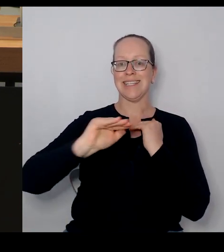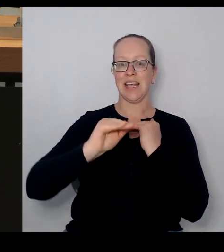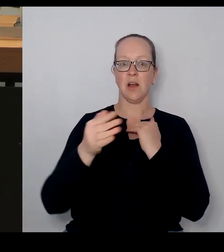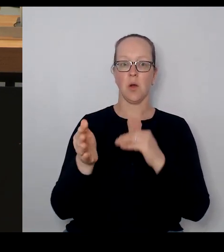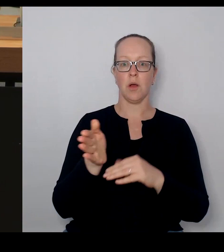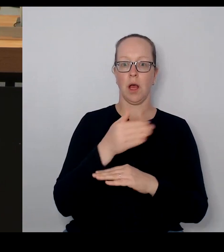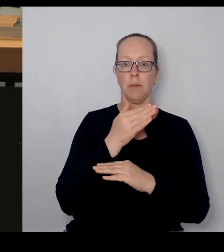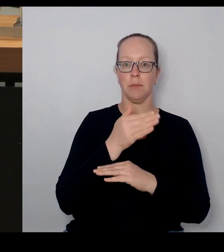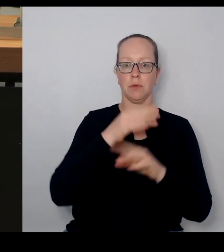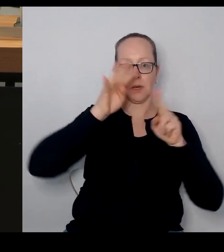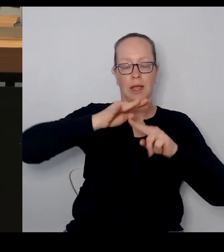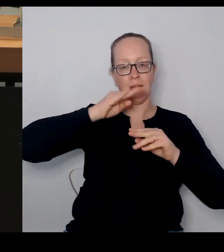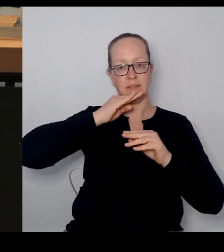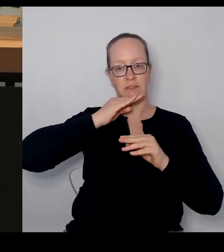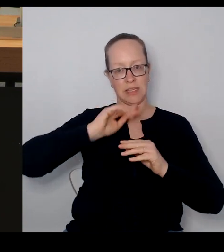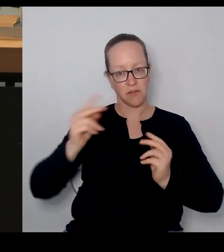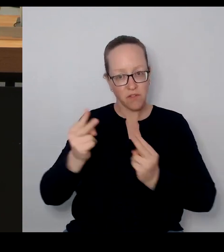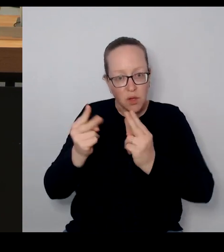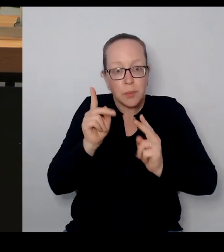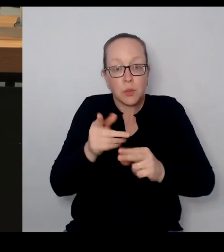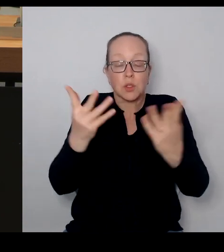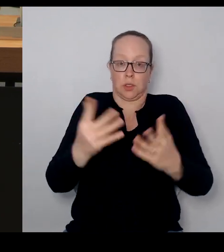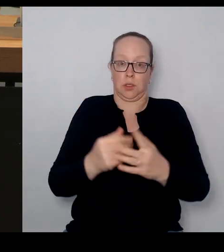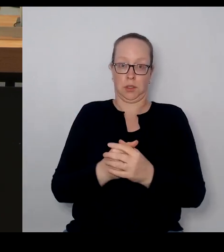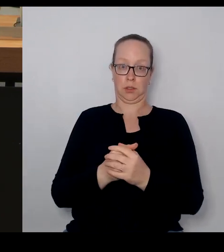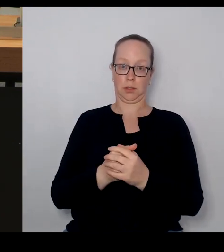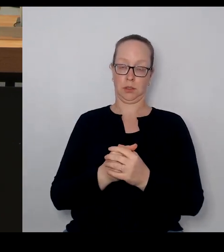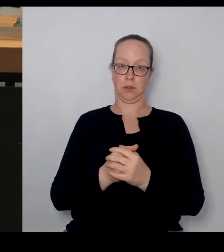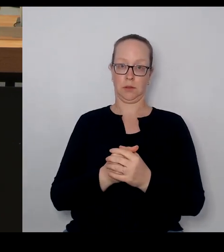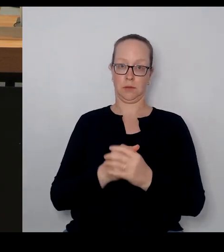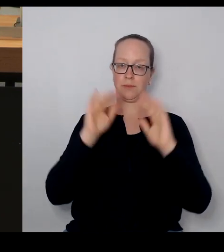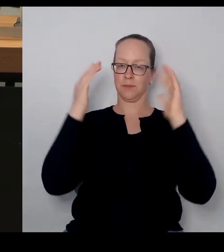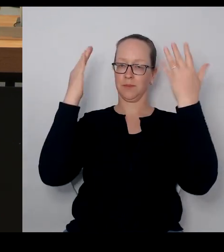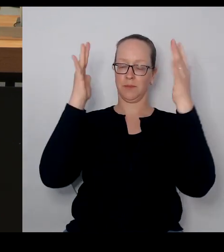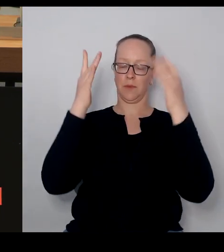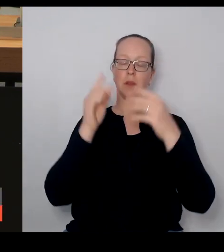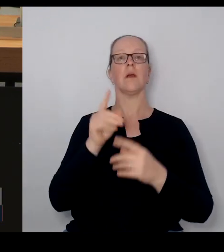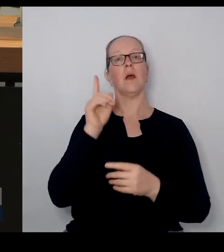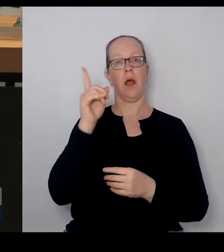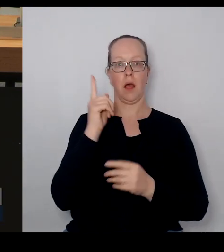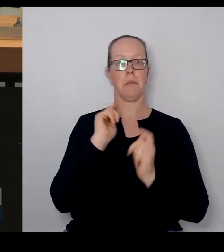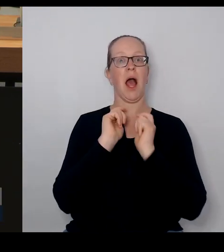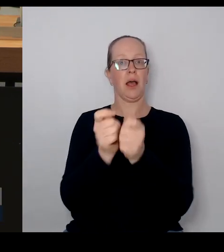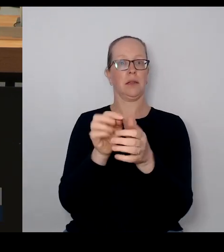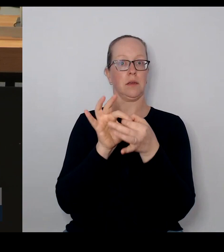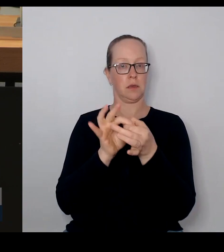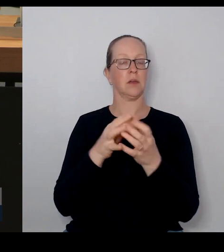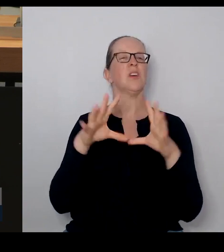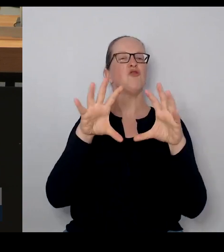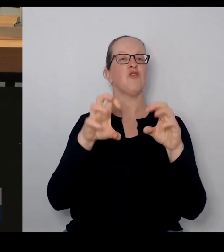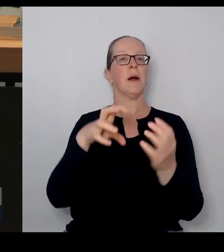Aber ich finde es mutig, einen Antrag für die Schwammstadt und einen stärkeren ökologischen Auftrag der Wasserbetriebe zu schreiben